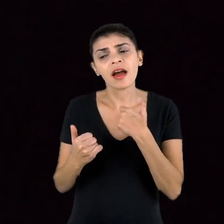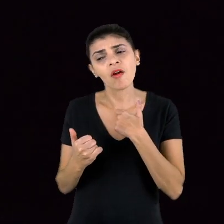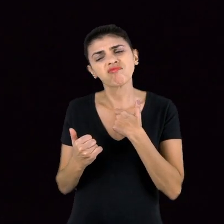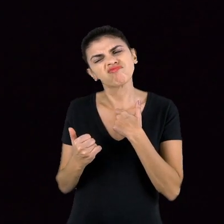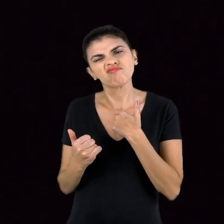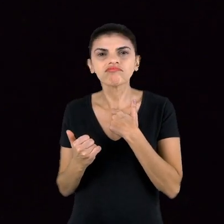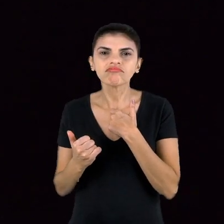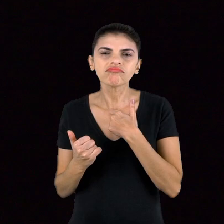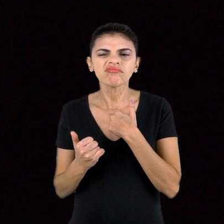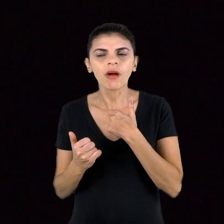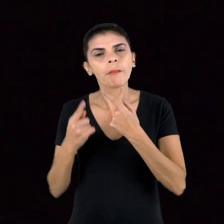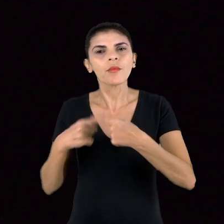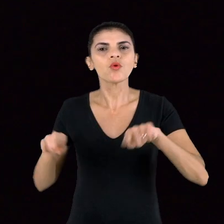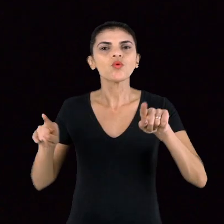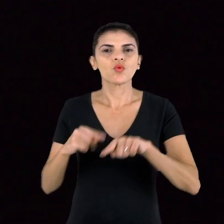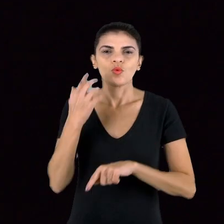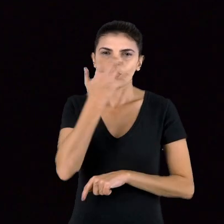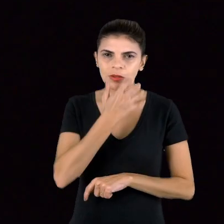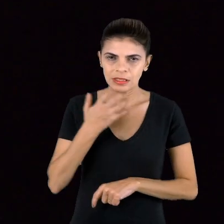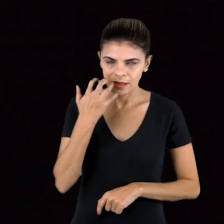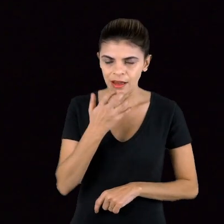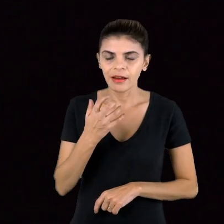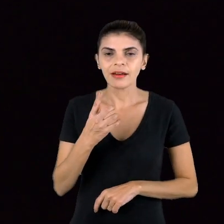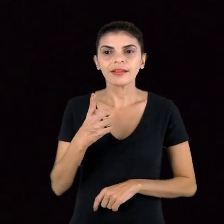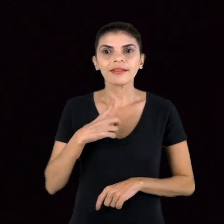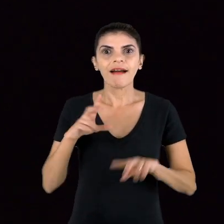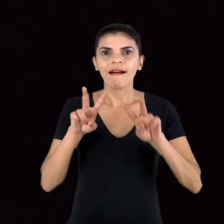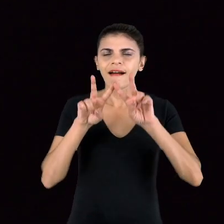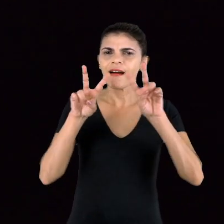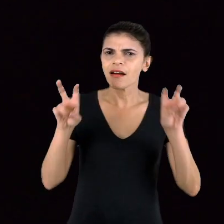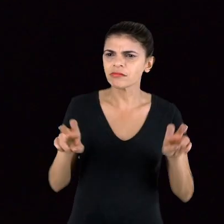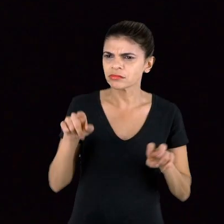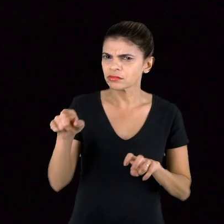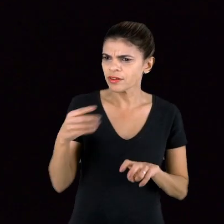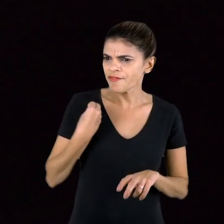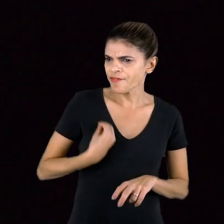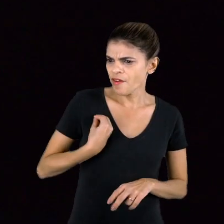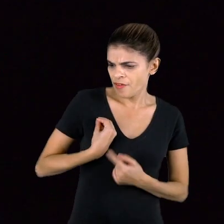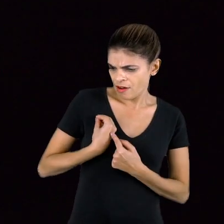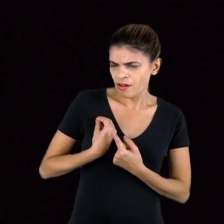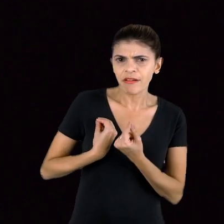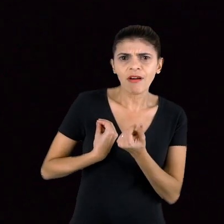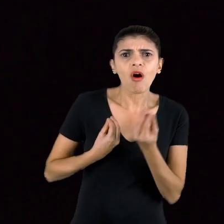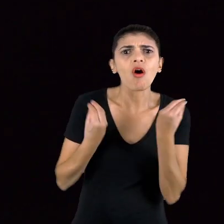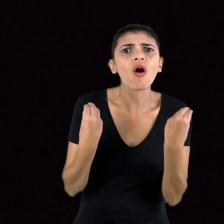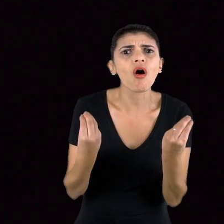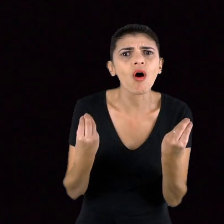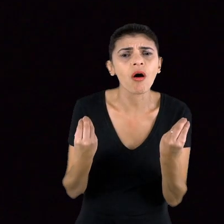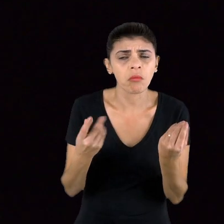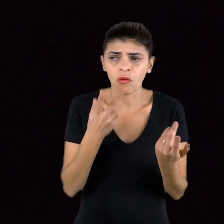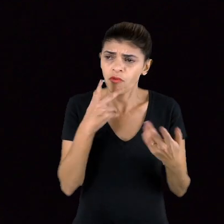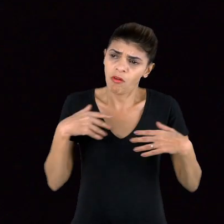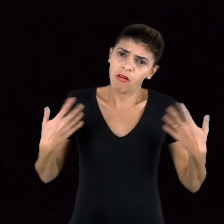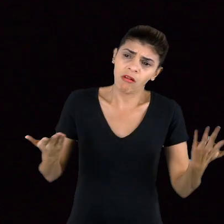E aí, tinha aquele assunto, né? "Mas você vai viver de quê?" Eu falei: "Ué, minha mãe tem uma escola!